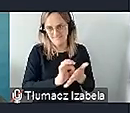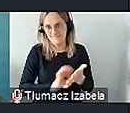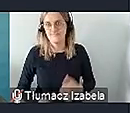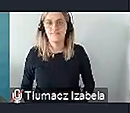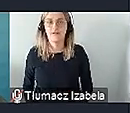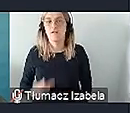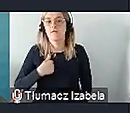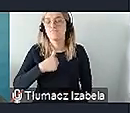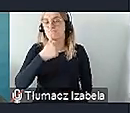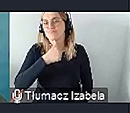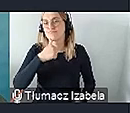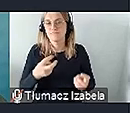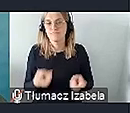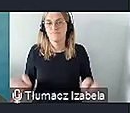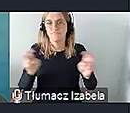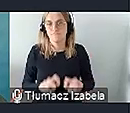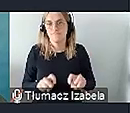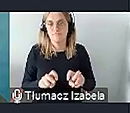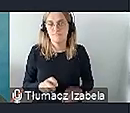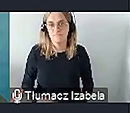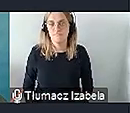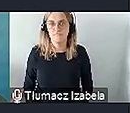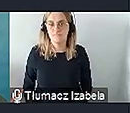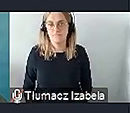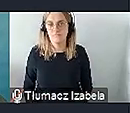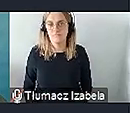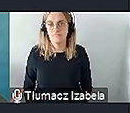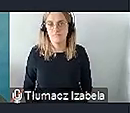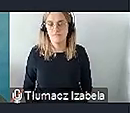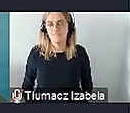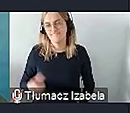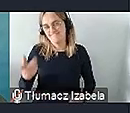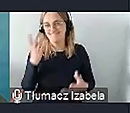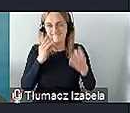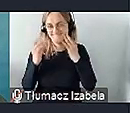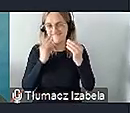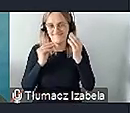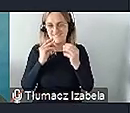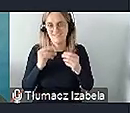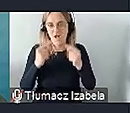Ja bym zaczął od narysowania, bardziej komiksowo gałek ocznych.